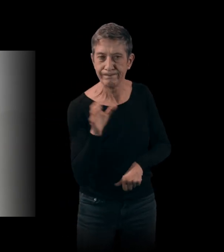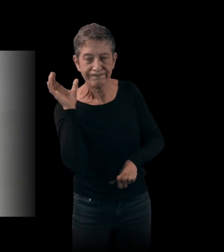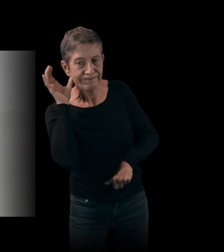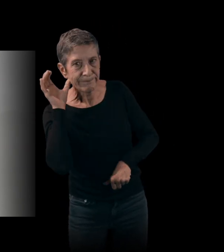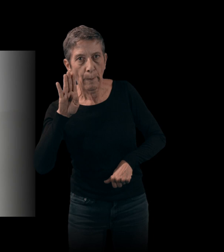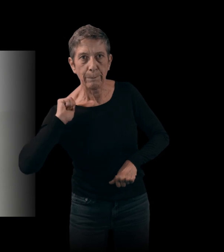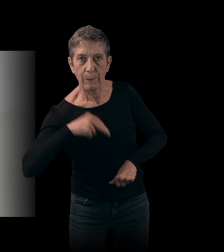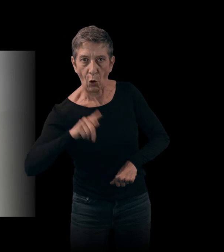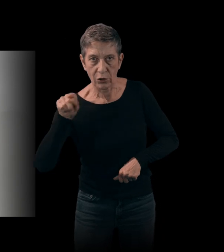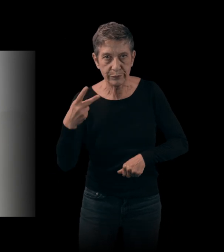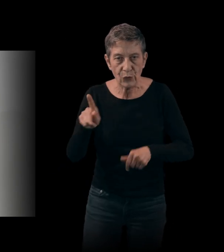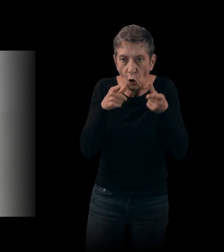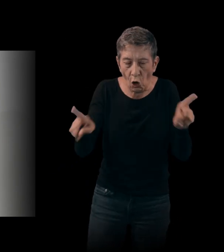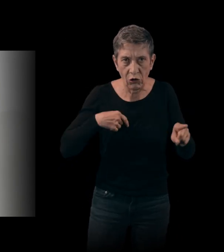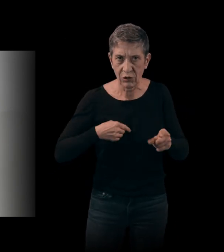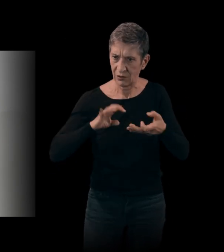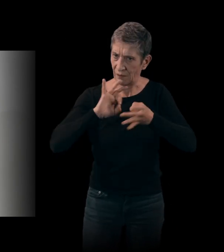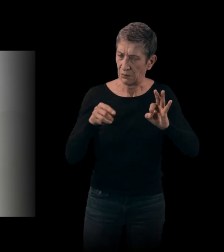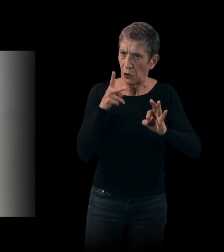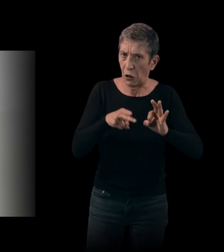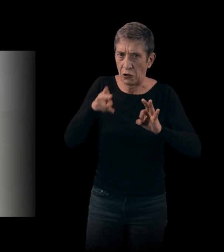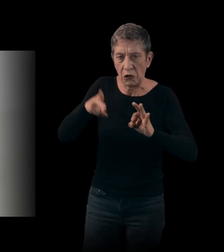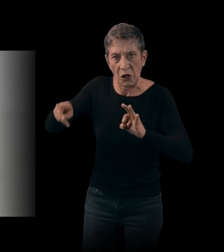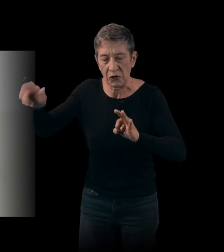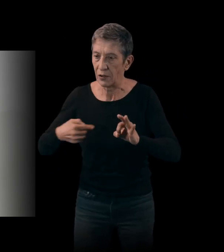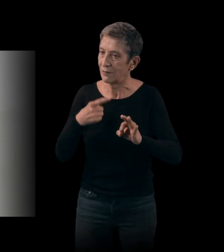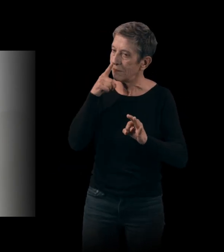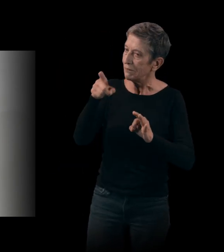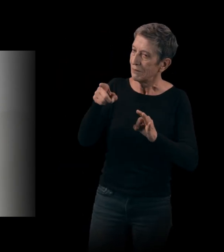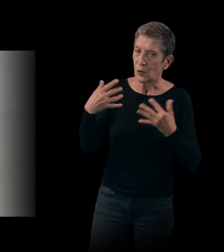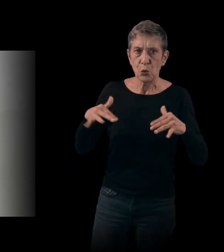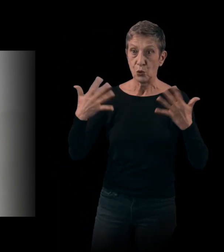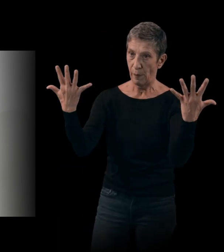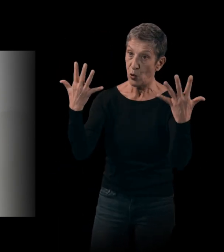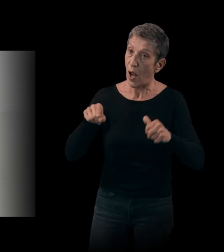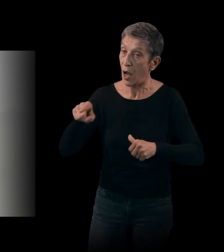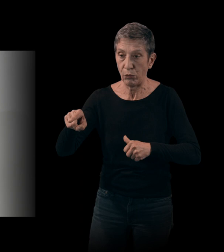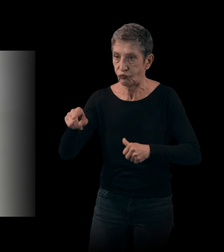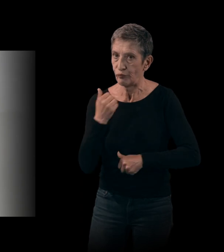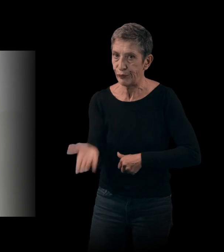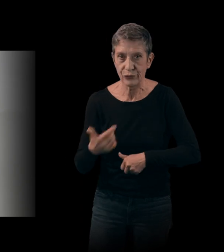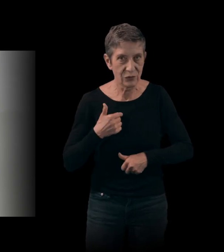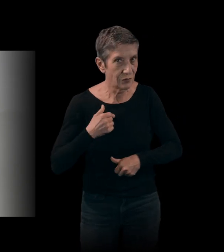Le phrasé monosyllabique m'évoque un certain goût pour l'incapacité manuelle. J'entends mon père. Est-ce qu'il vient en vietnamien ?